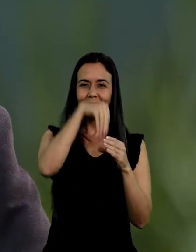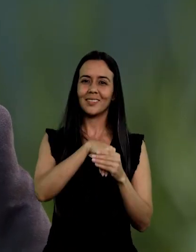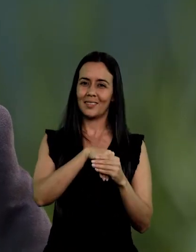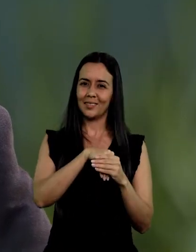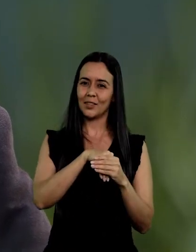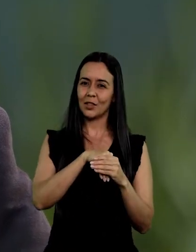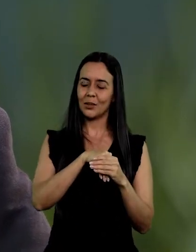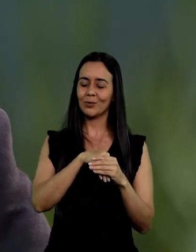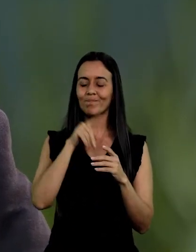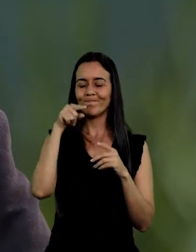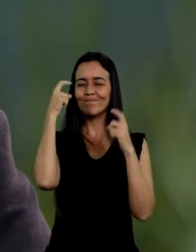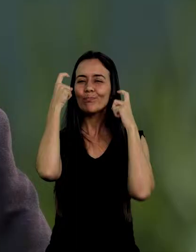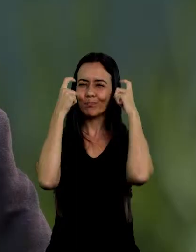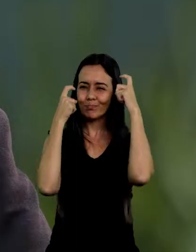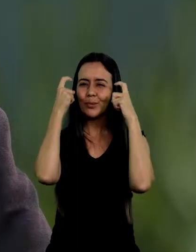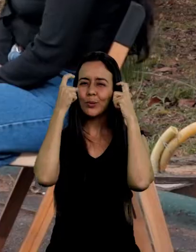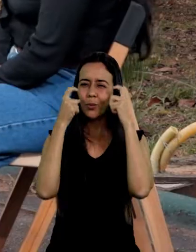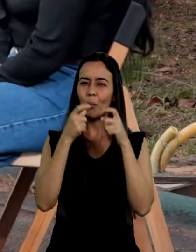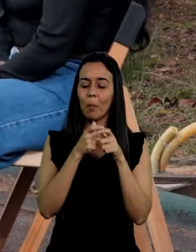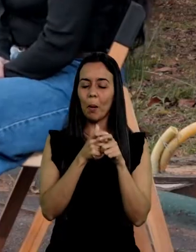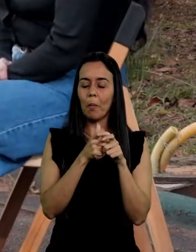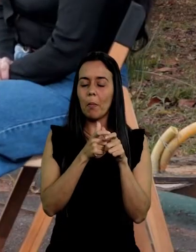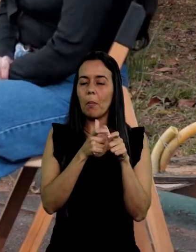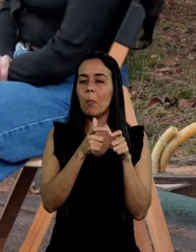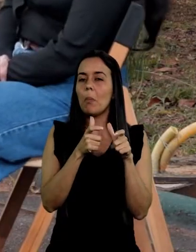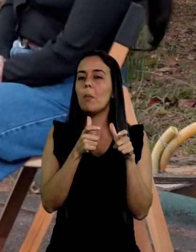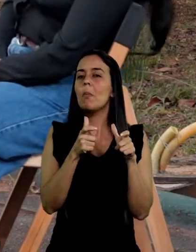que aumentou bastante aí, na pandemia. Exatamente, é